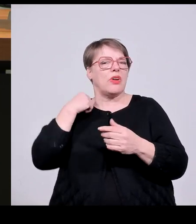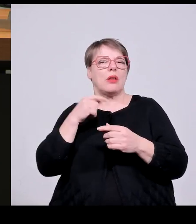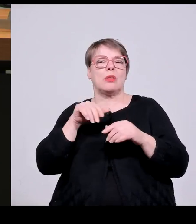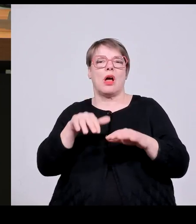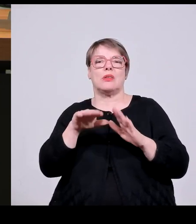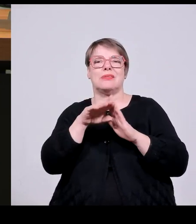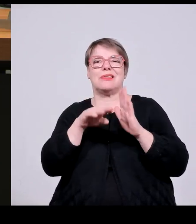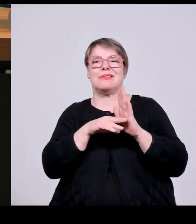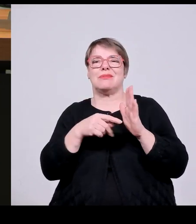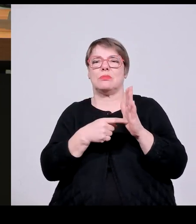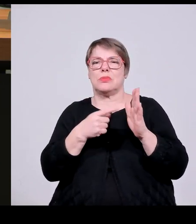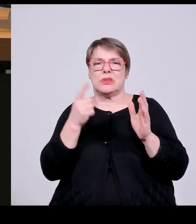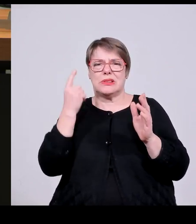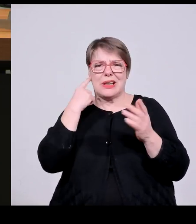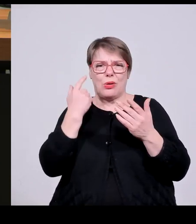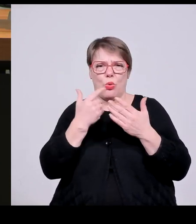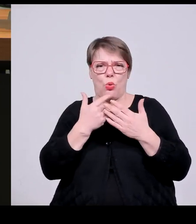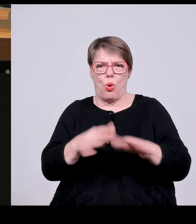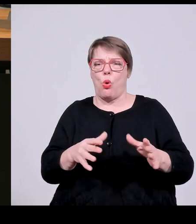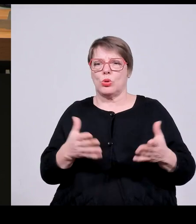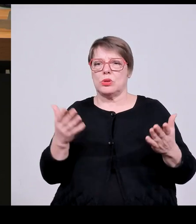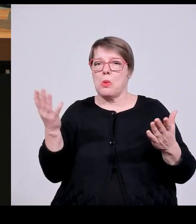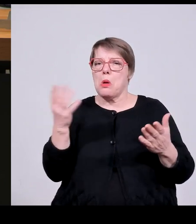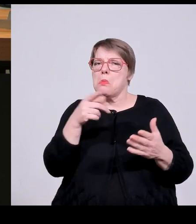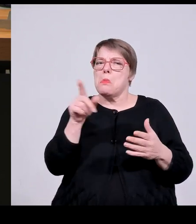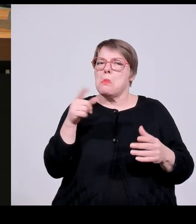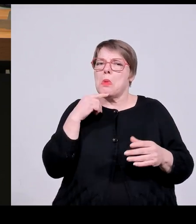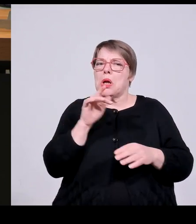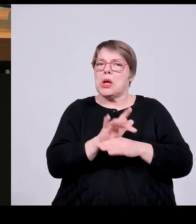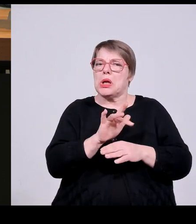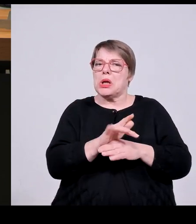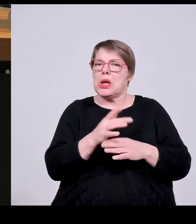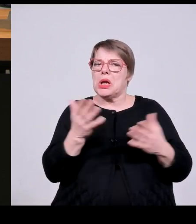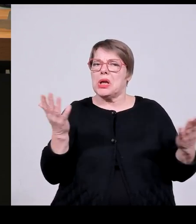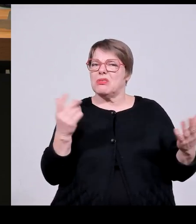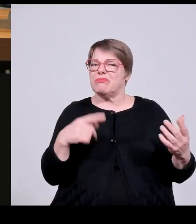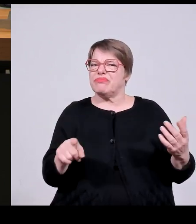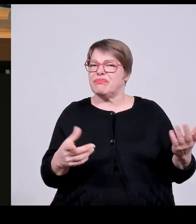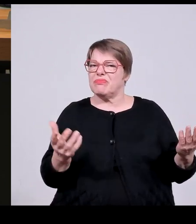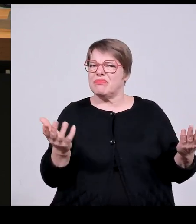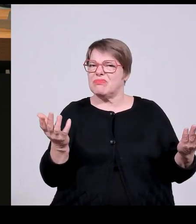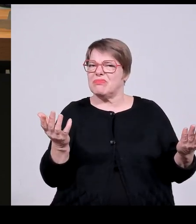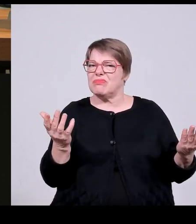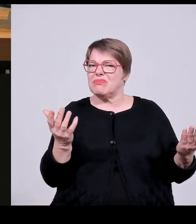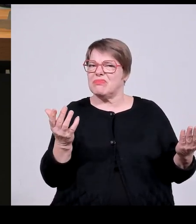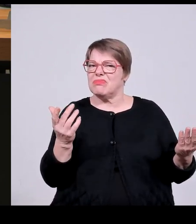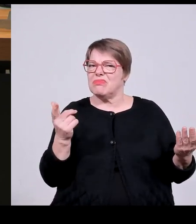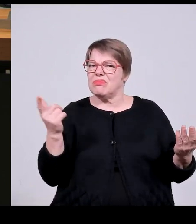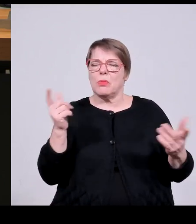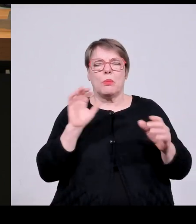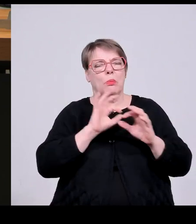Jahren Gutachten. Eine Million Wähler haben Sie damit übers Ohr gehauen. Übers Ohr gehauen! Genau nur so kann man das nennen, meine Herrschaften.